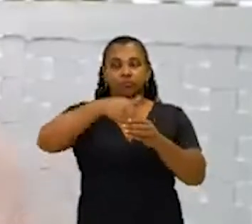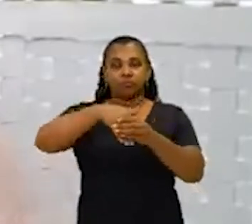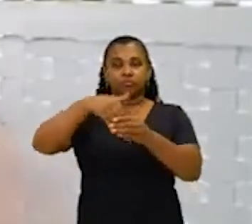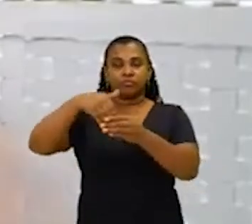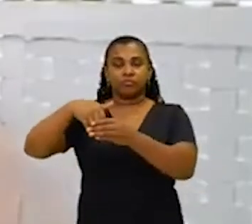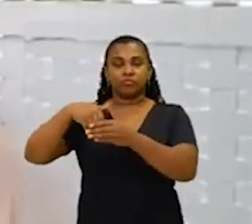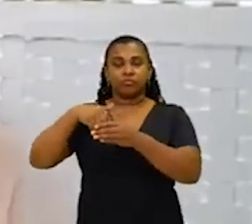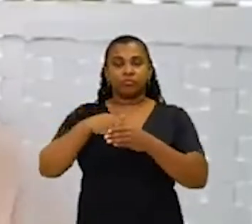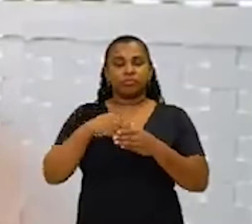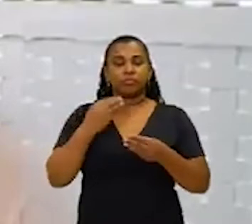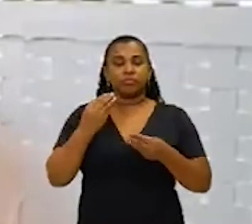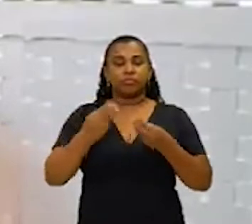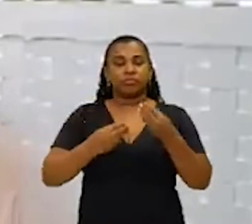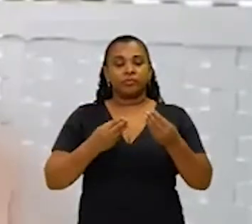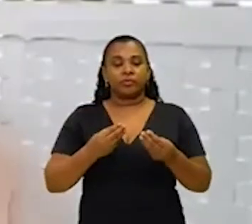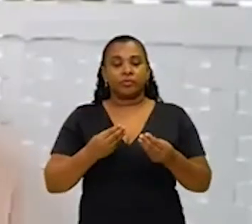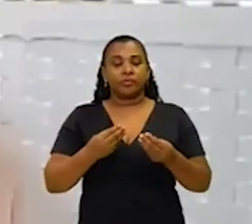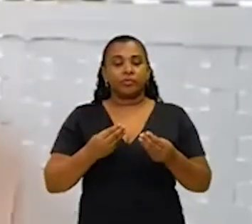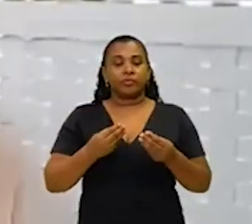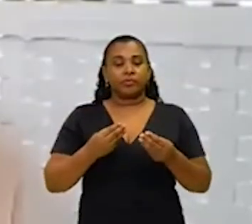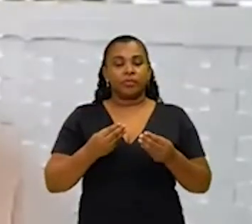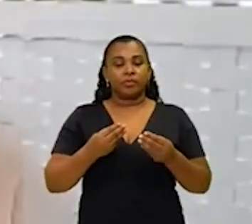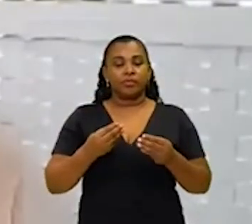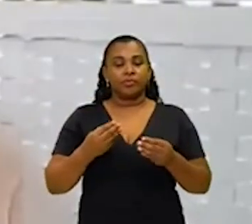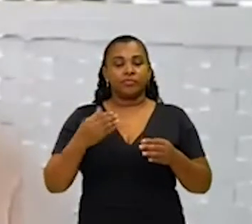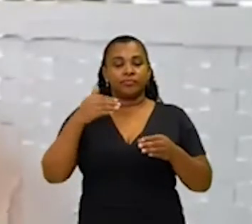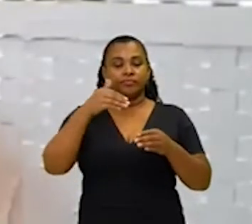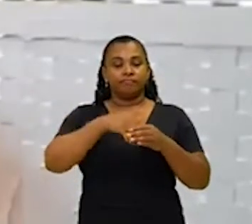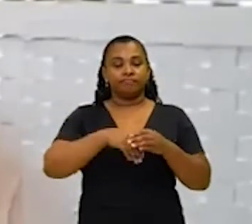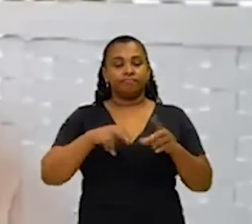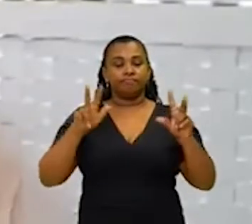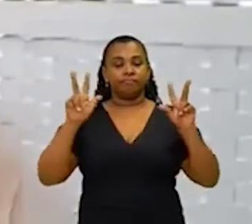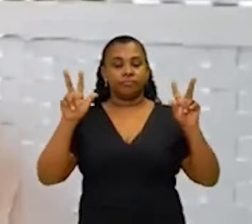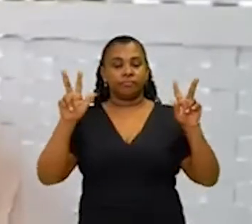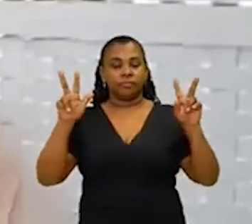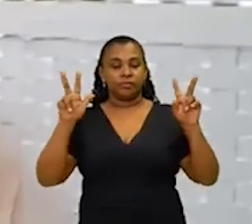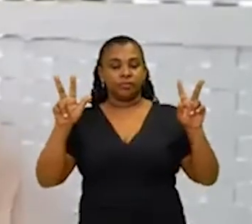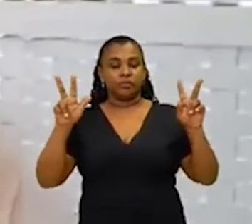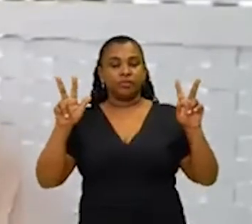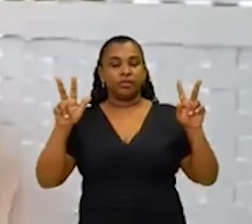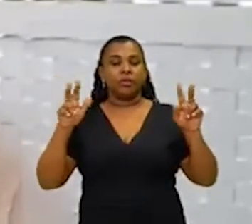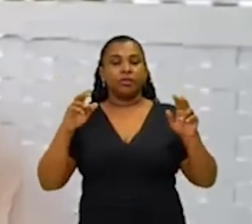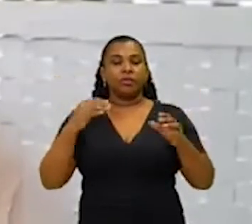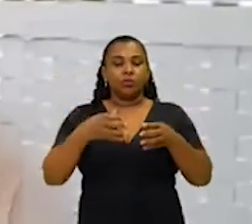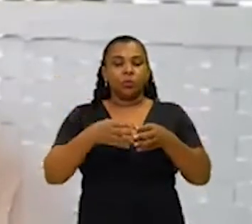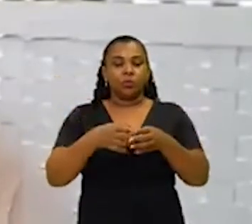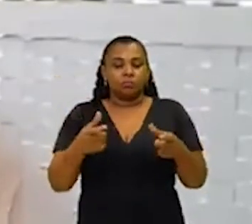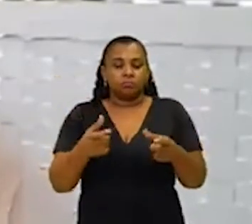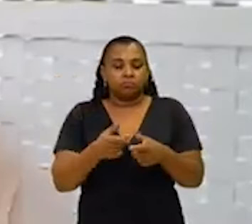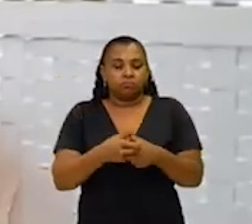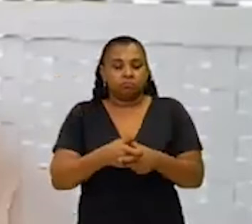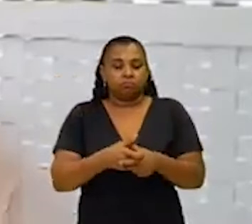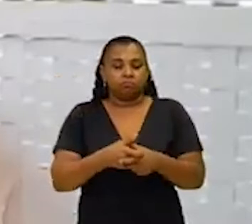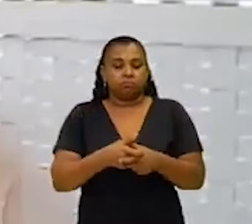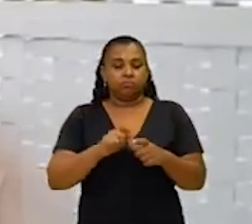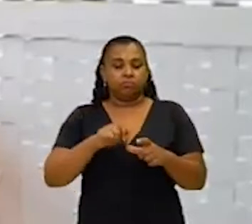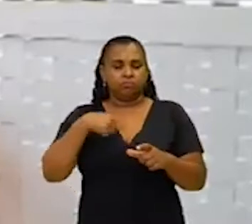também como candidates e os grupos minorizados tornados melhorias em função de papéis seja por